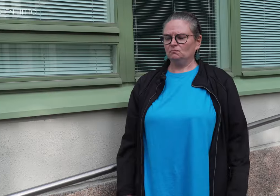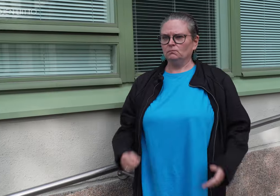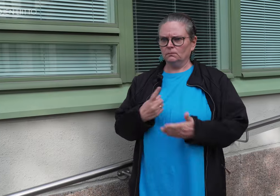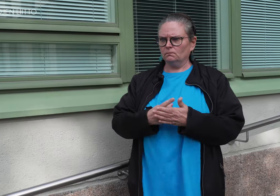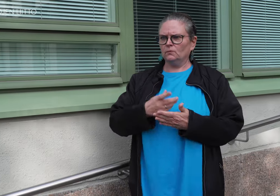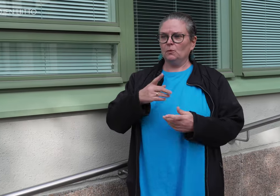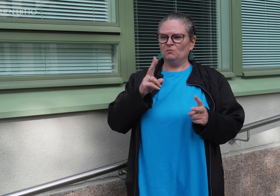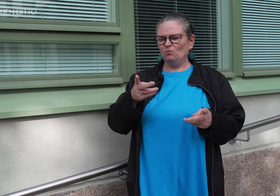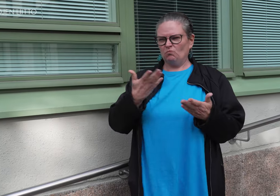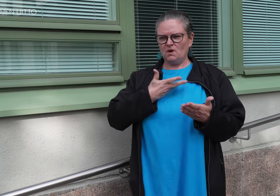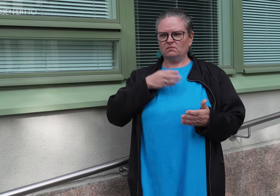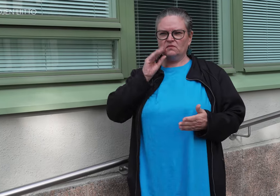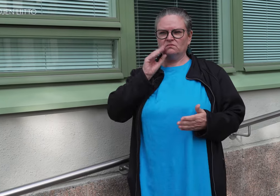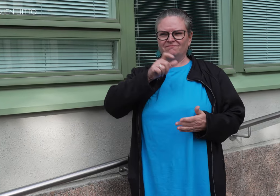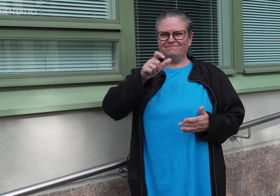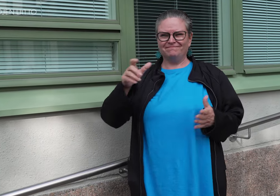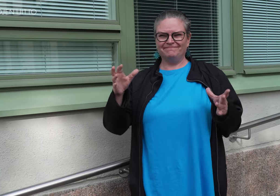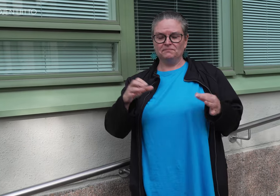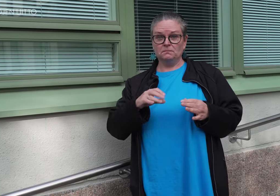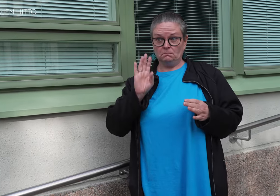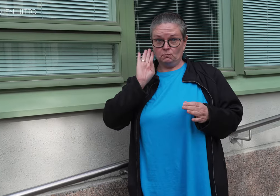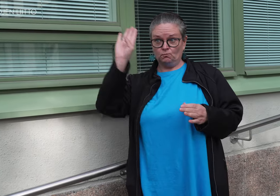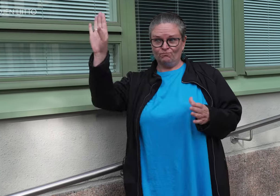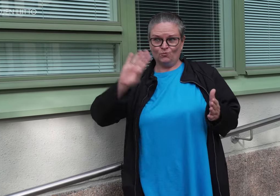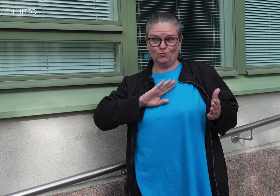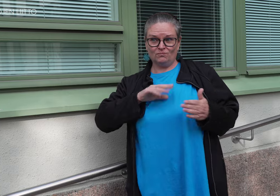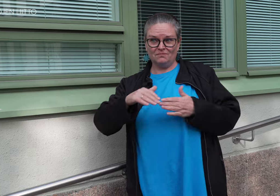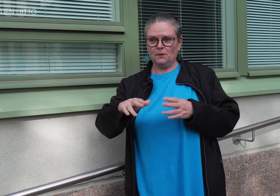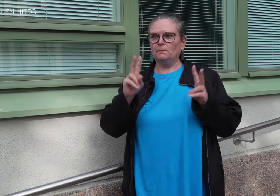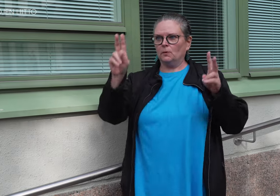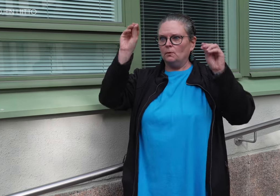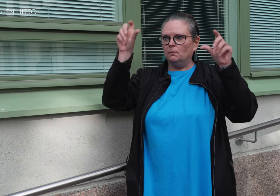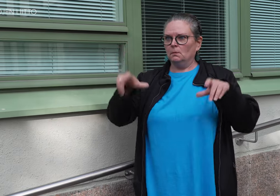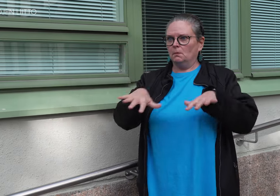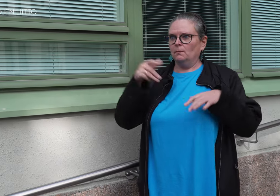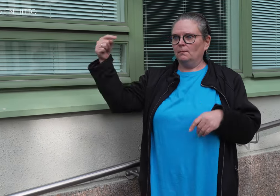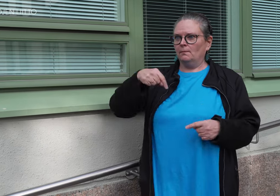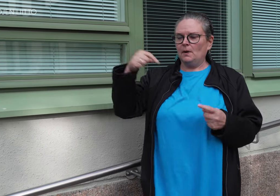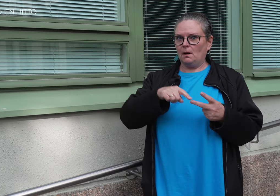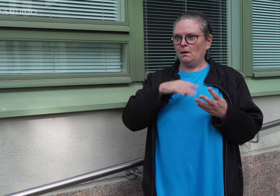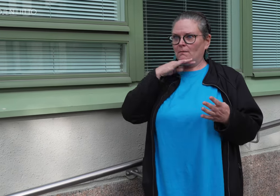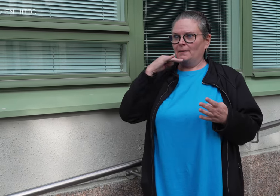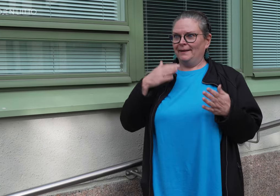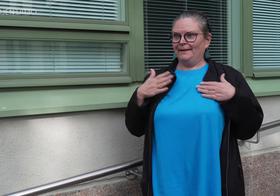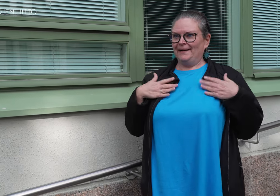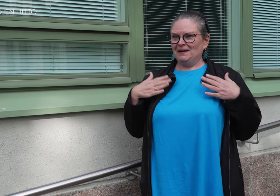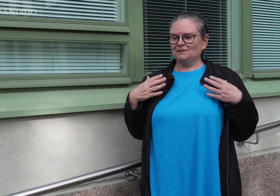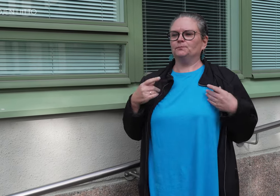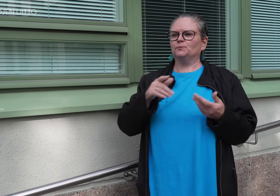Tapaaminen oli tärkeä myös siksi, että vanhemmille ihmisille - tämä voi olla viimeinen tilaisuus tavata toisiaan. Iloinen yllätys on ollut myös se, kuinka paljon vanhaa opettajakuntaa -